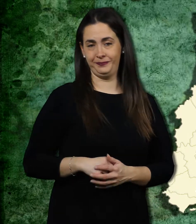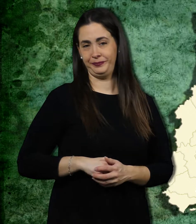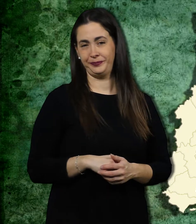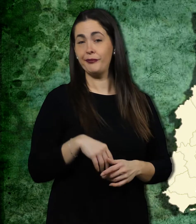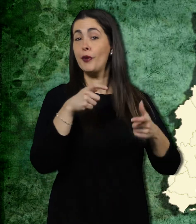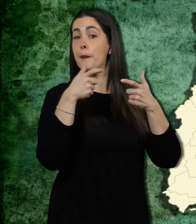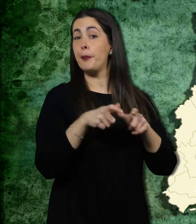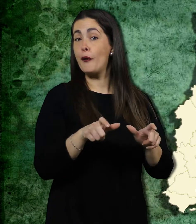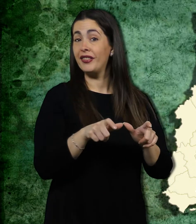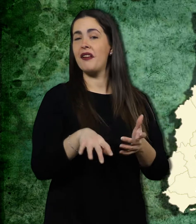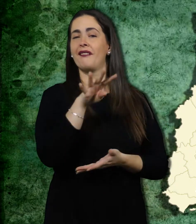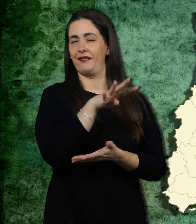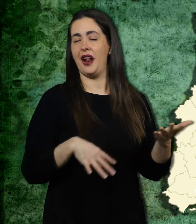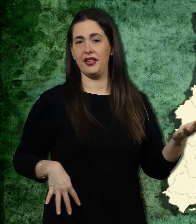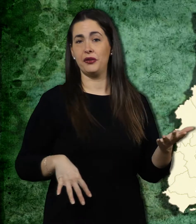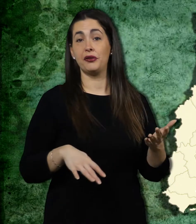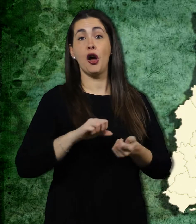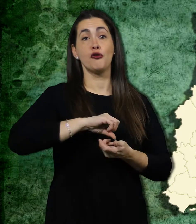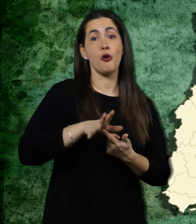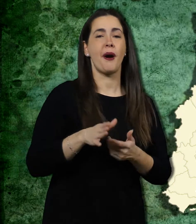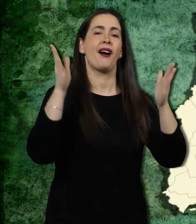SANT CUGAT DE VALLES Província de Barcelona.